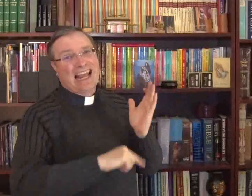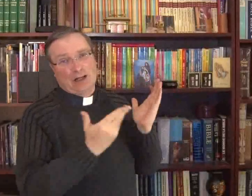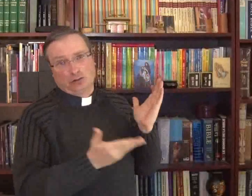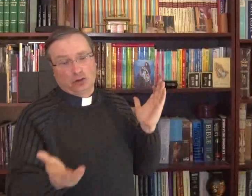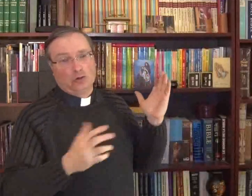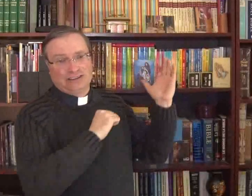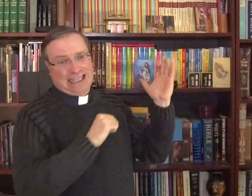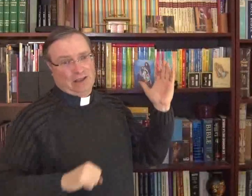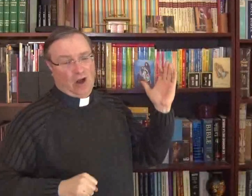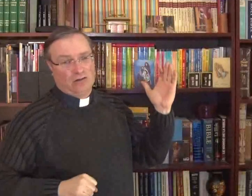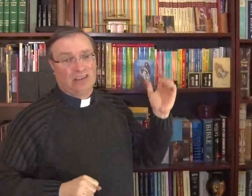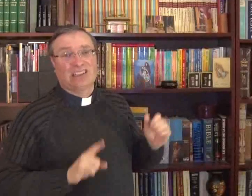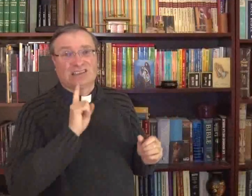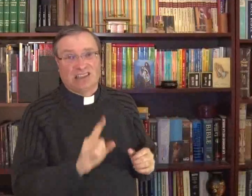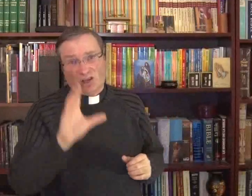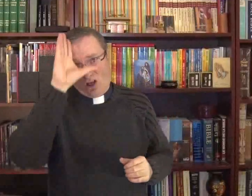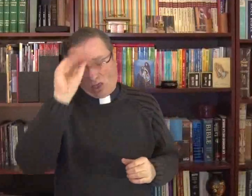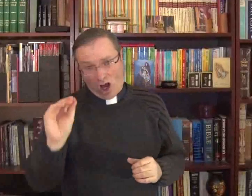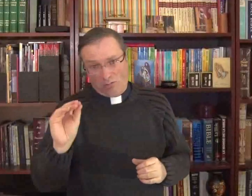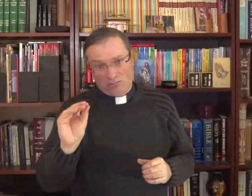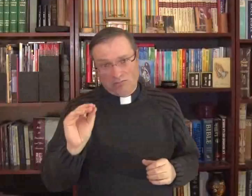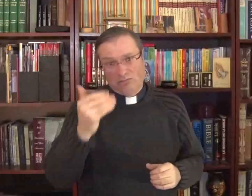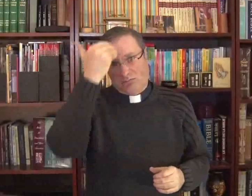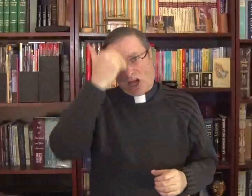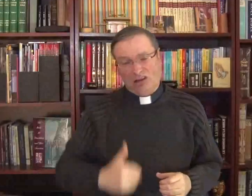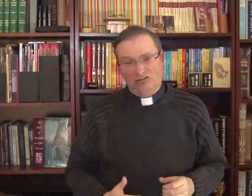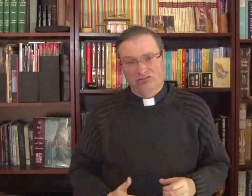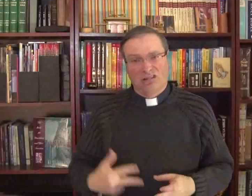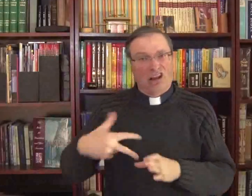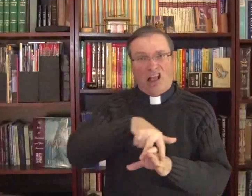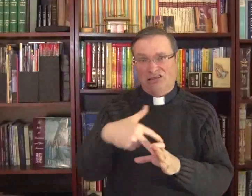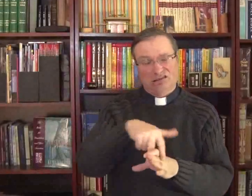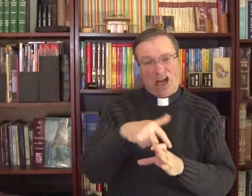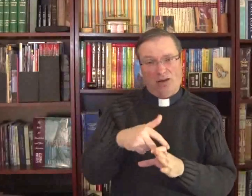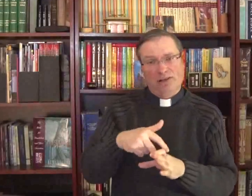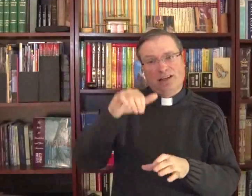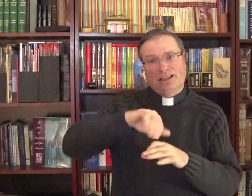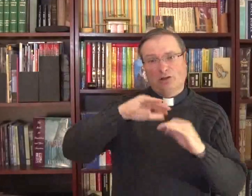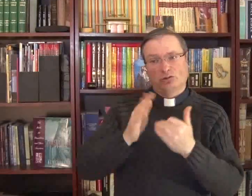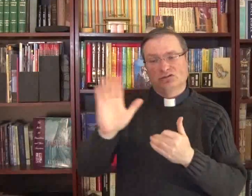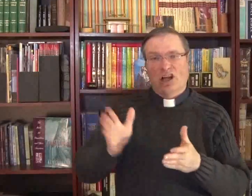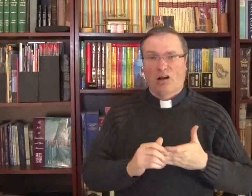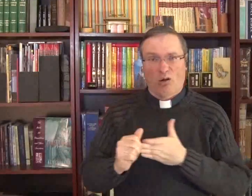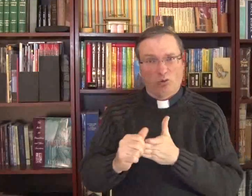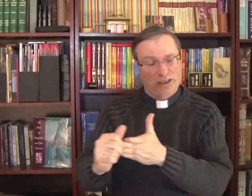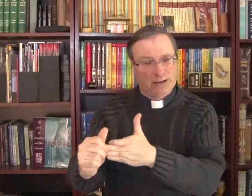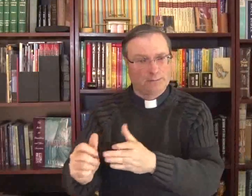quelque chose du Seigneur: c'est un homme partagé, instable dans toute sa conduite.